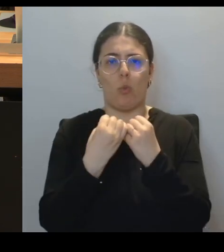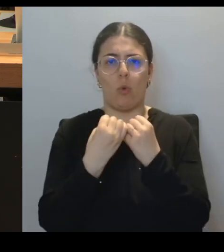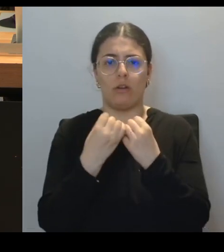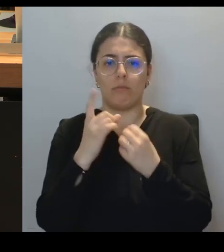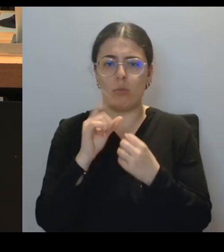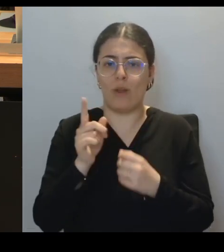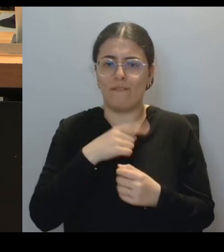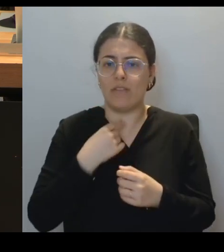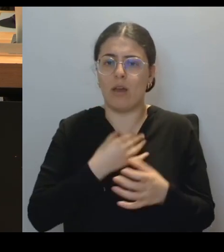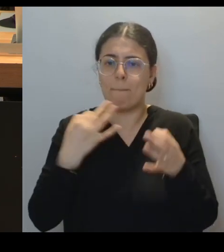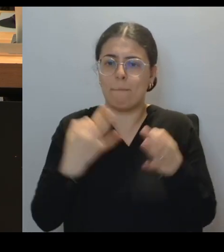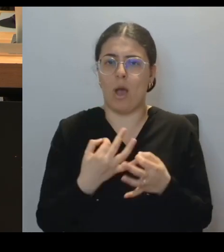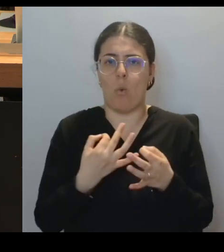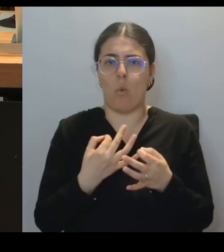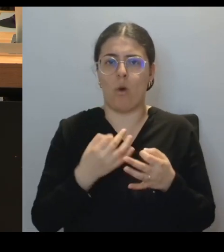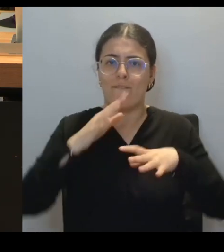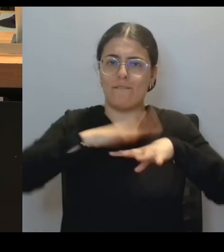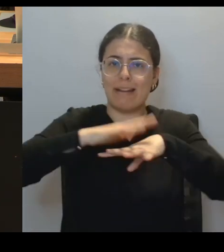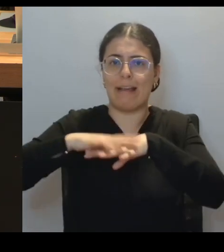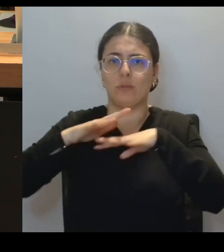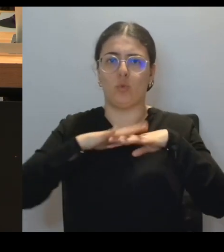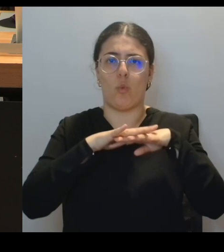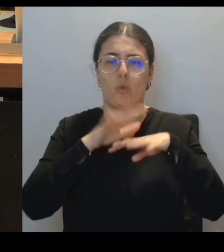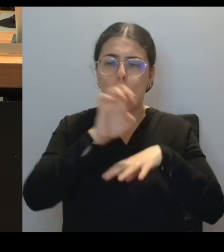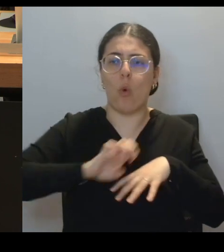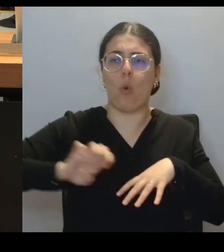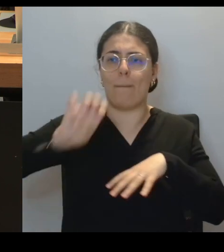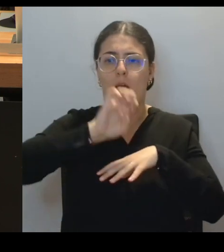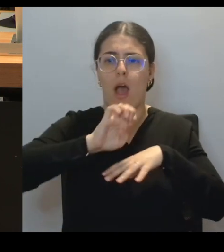europäischen Länder hinbekommen mit Hgü Leitungen, Hochspannungs